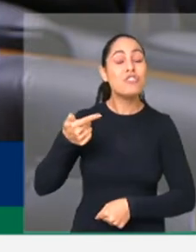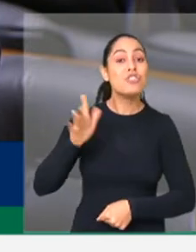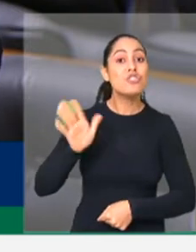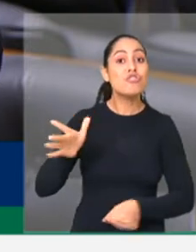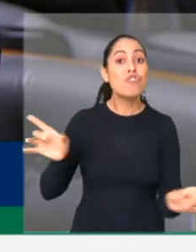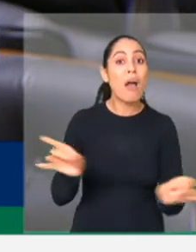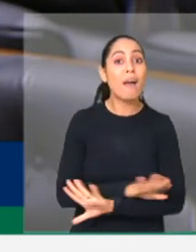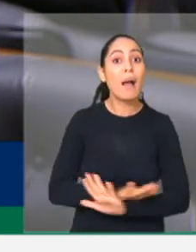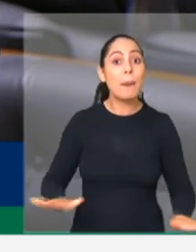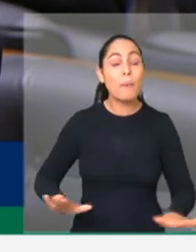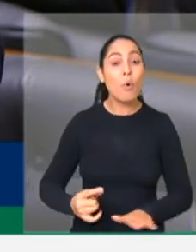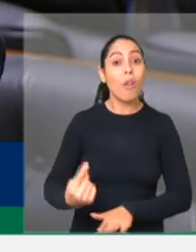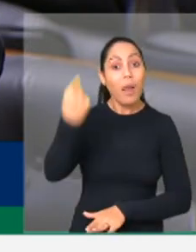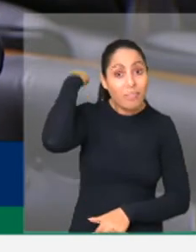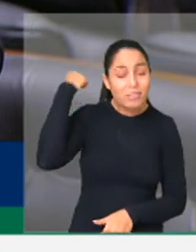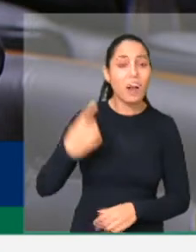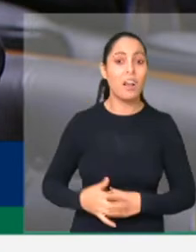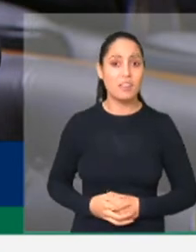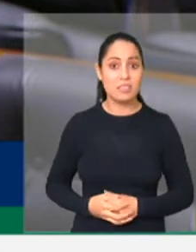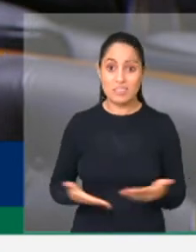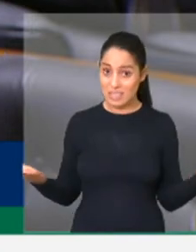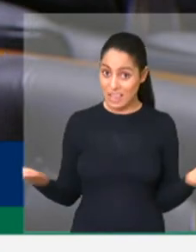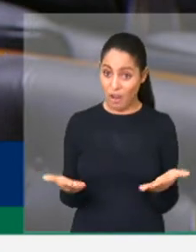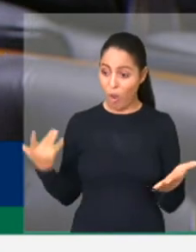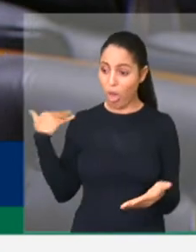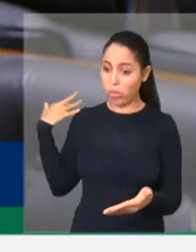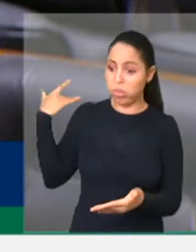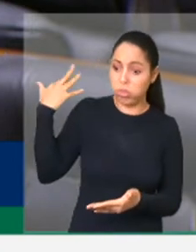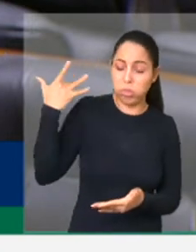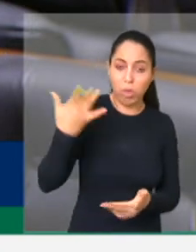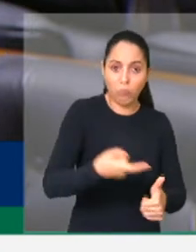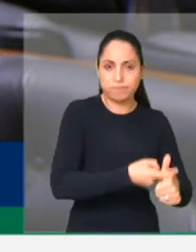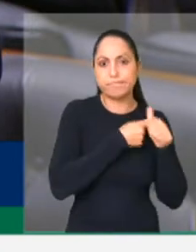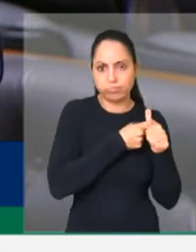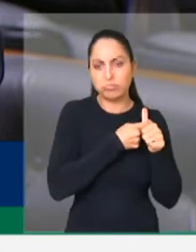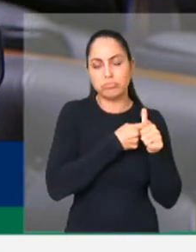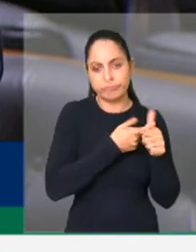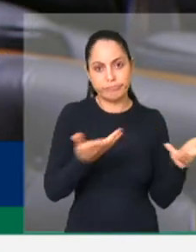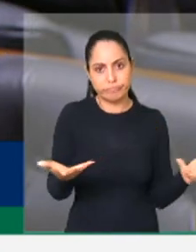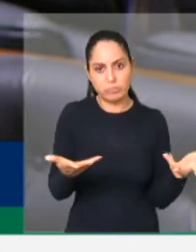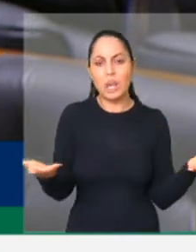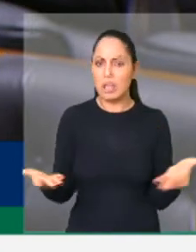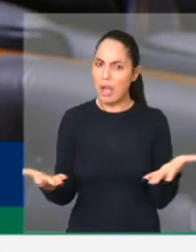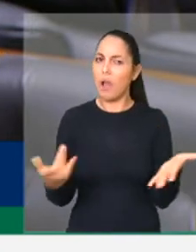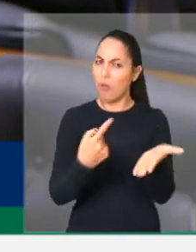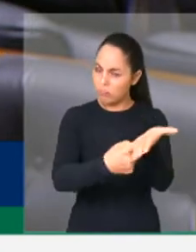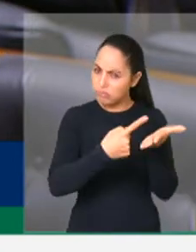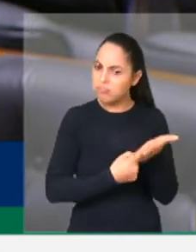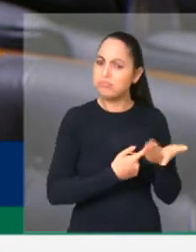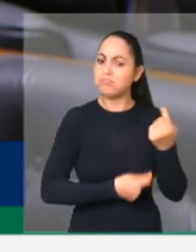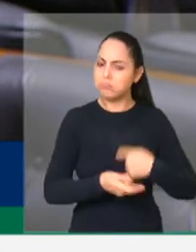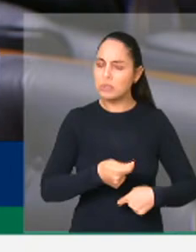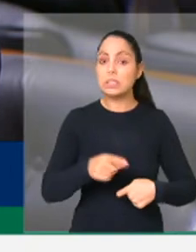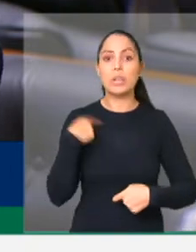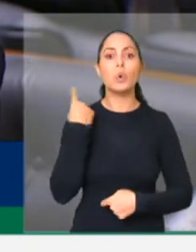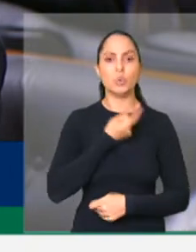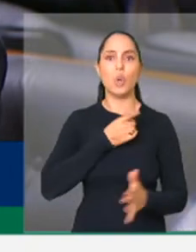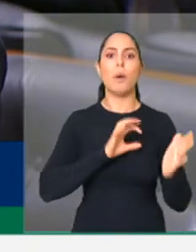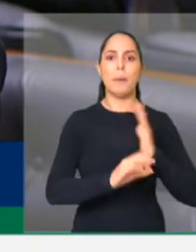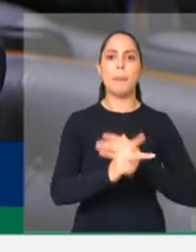PRESIDENTE, ENCAMINHA SIM PRA FAZER JUSTIÇA É REGIÃO NORTE E NORDESTE. -- [PRESIDENTE]: COMO ORIENTA O MDB. CAMARA DOS DEPUTADOS DEPUTADO